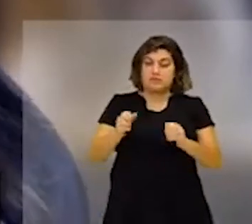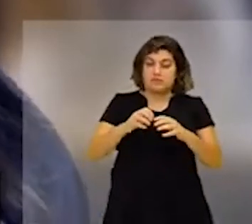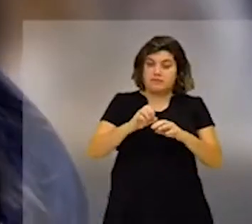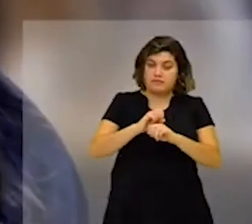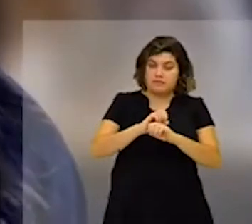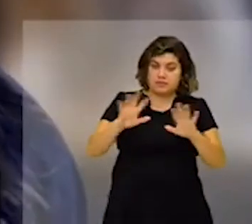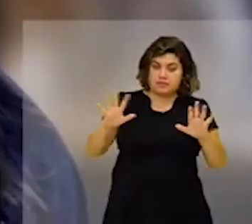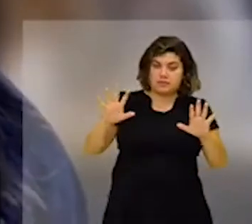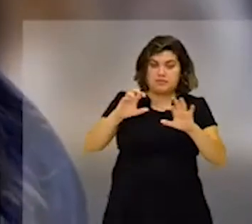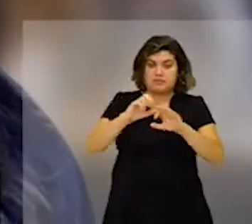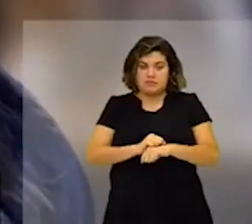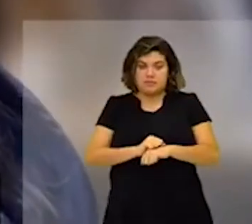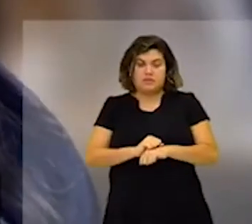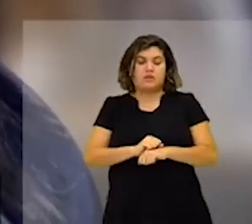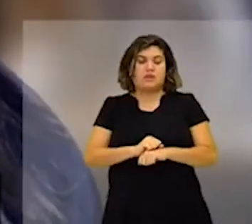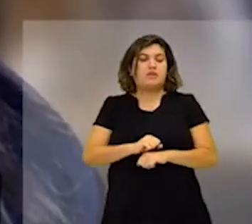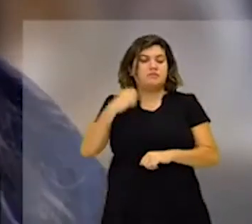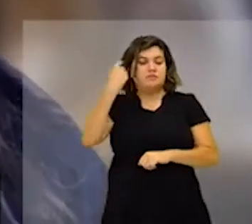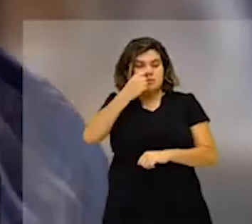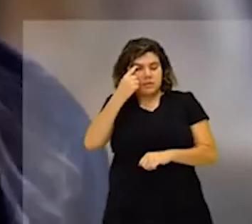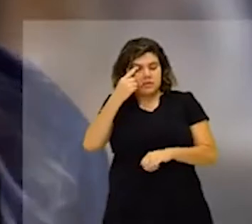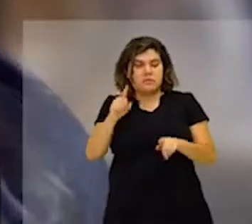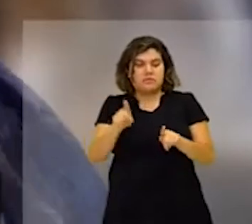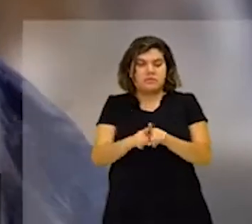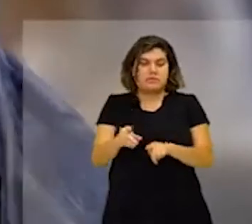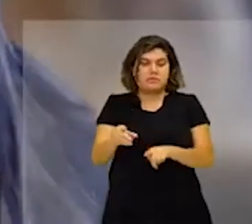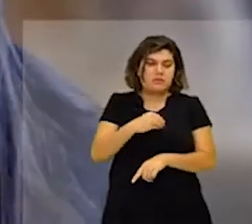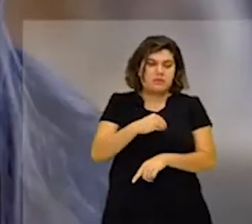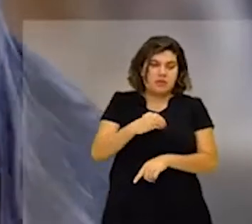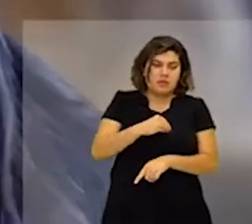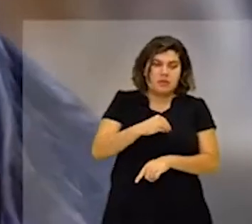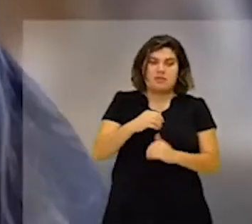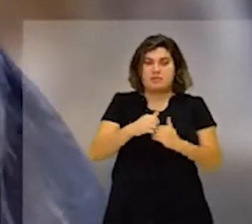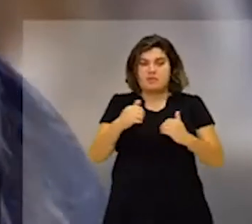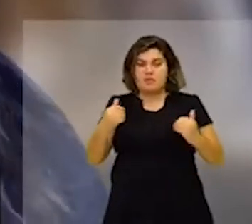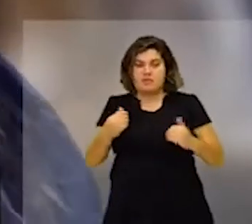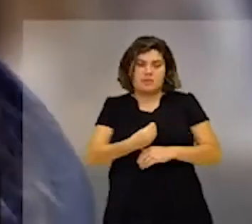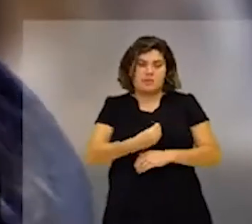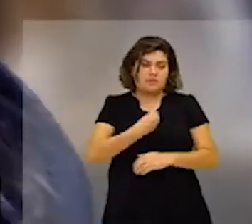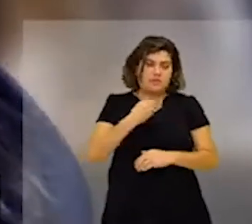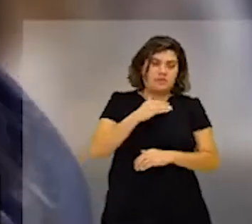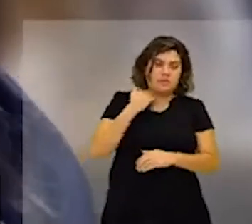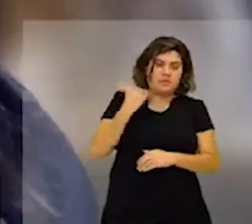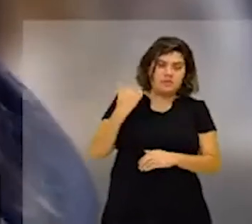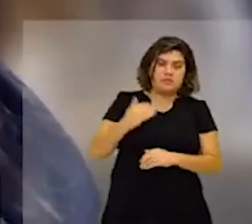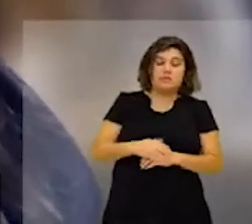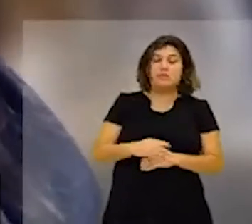um pano a guerra EA paz a vida EA morte somos como seres humanos somos todos seres culturais